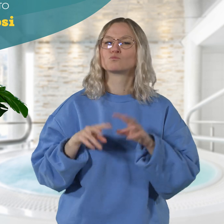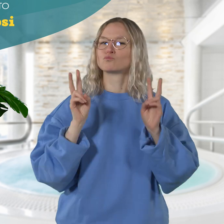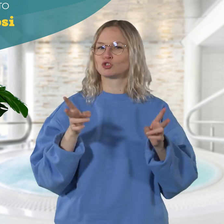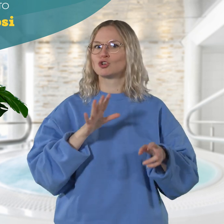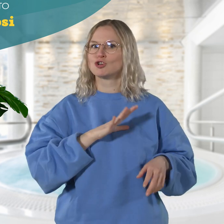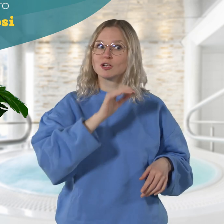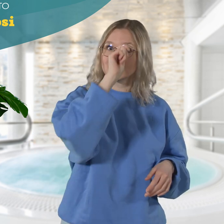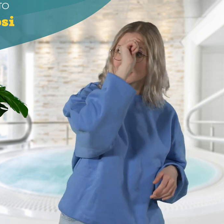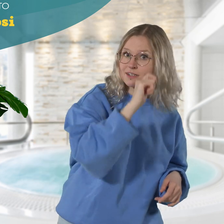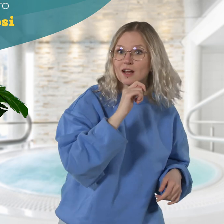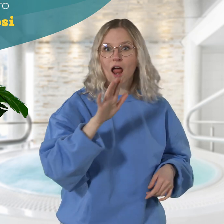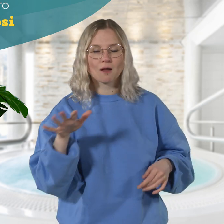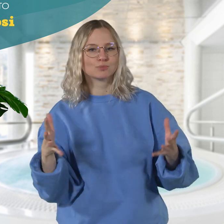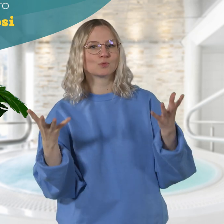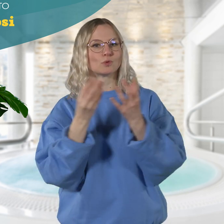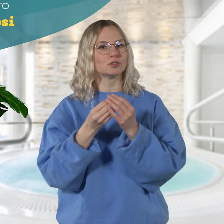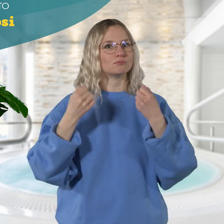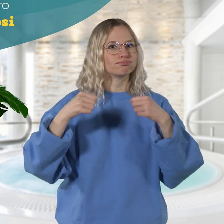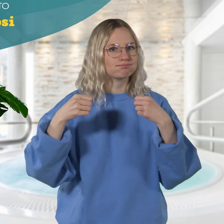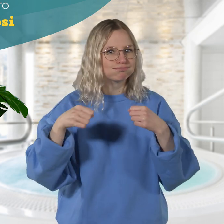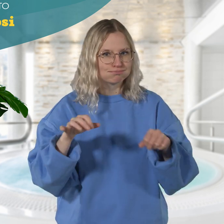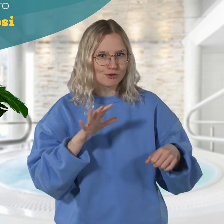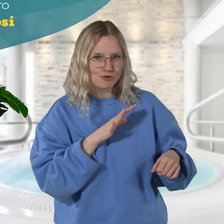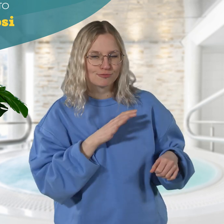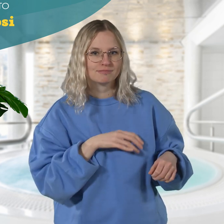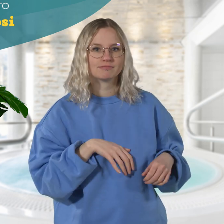Kurssilla järjestetään myös yhteistä toimintaa isille ja lapsille.